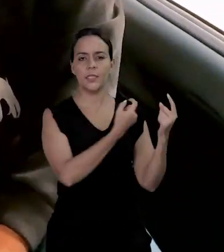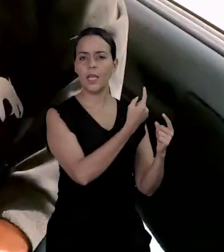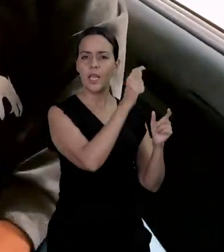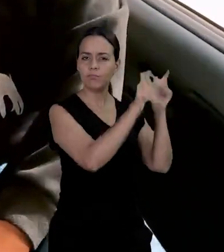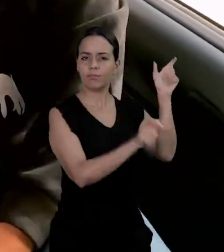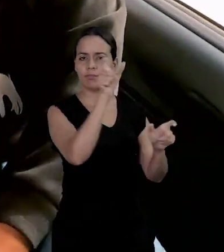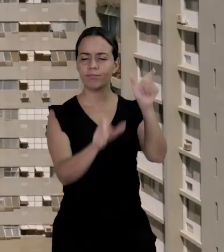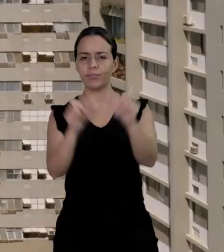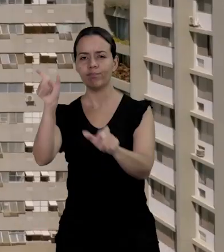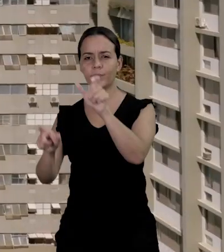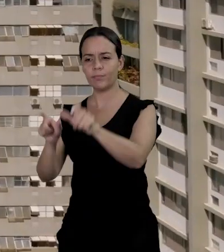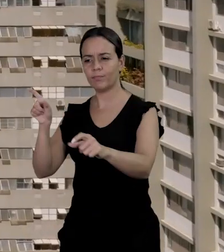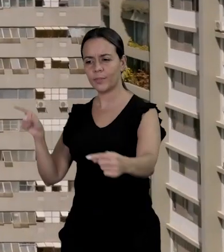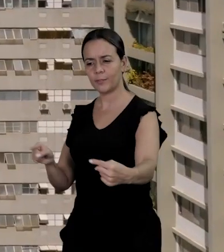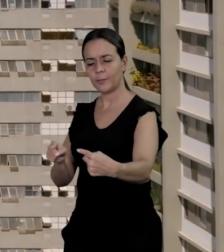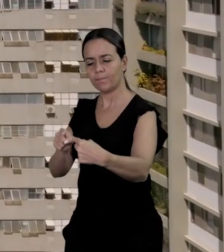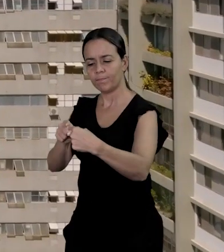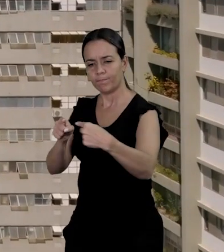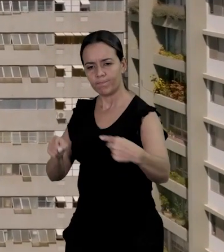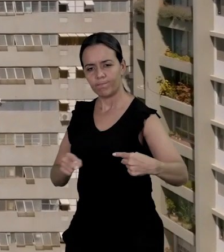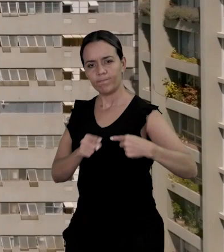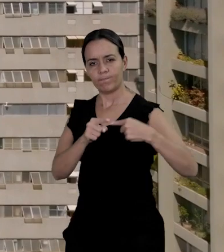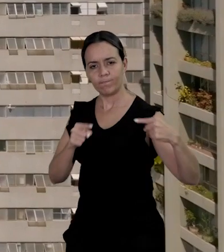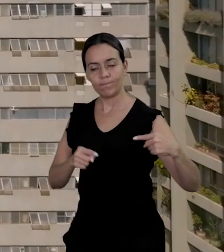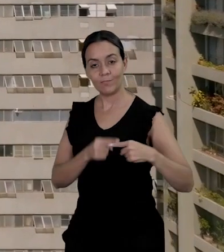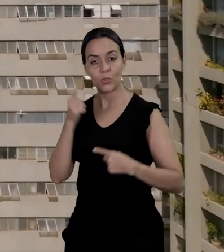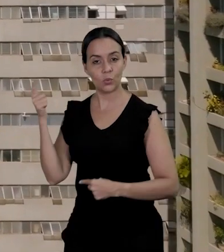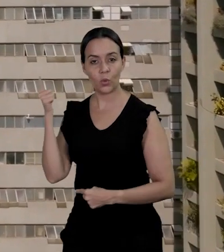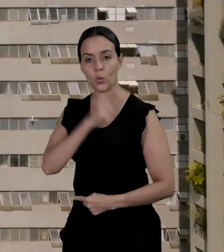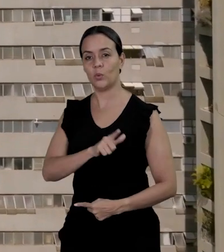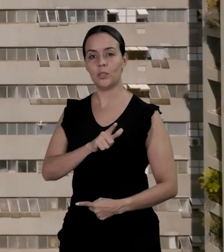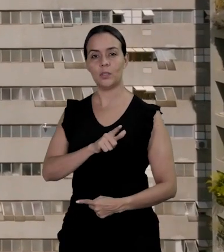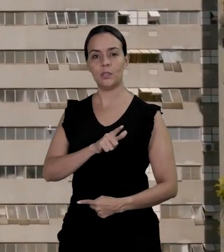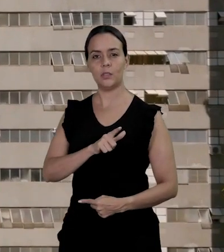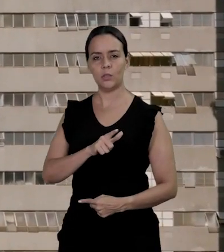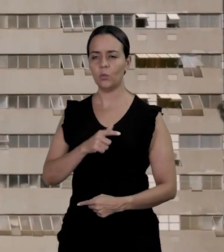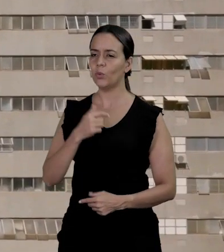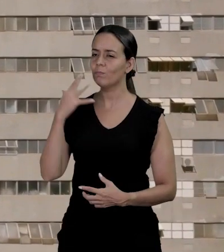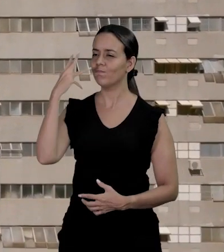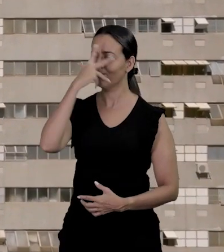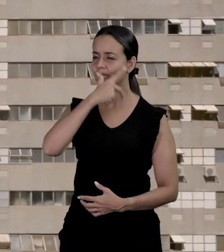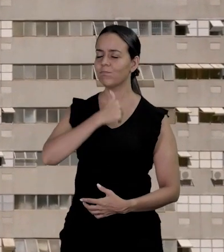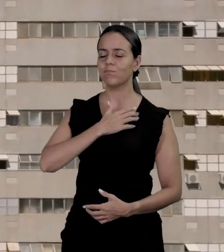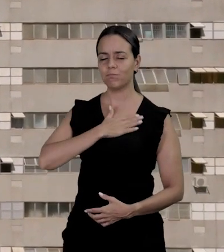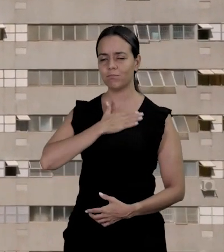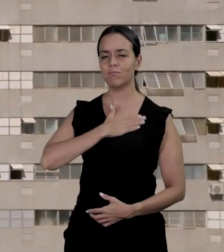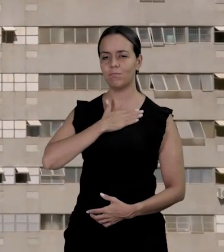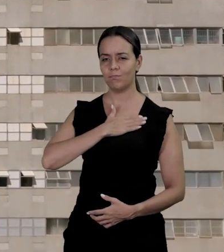individual realmente conversaram, de maneira espontânea, sabe? Achei muito bonito isso.